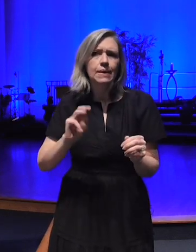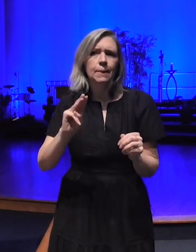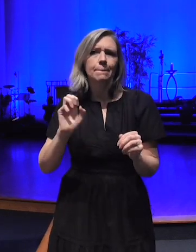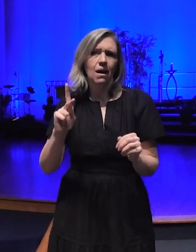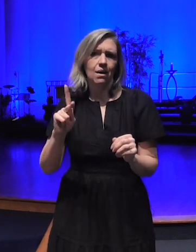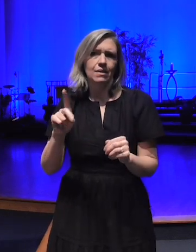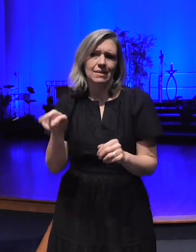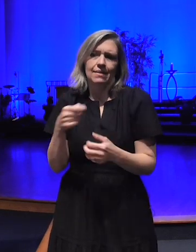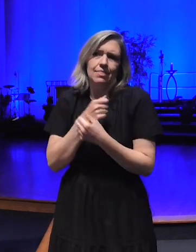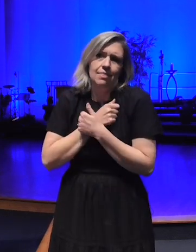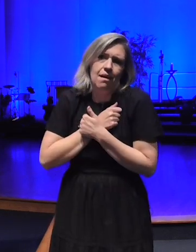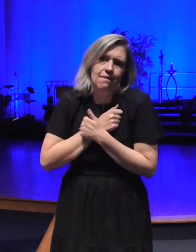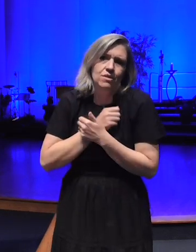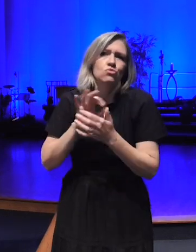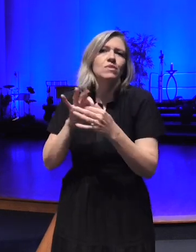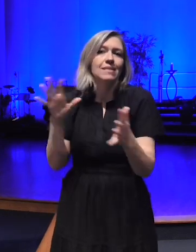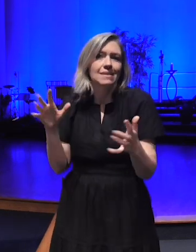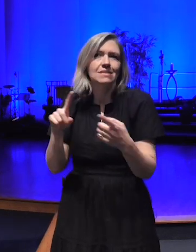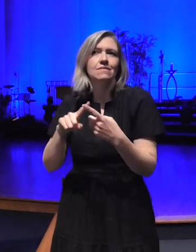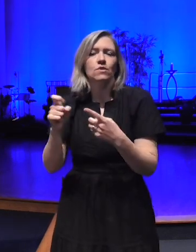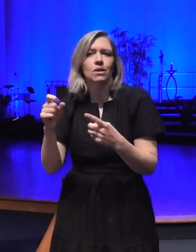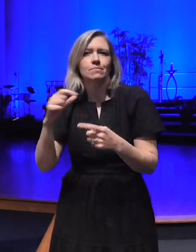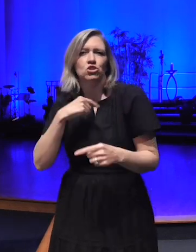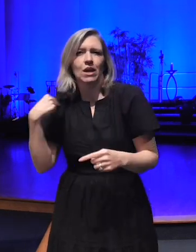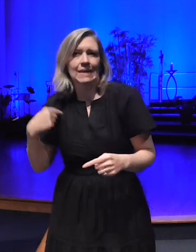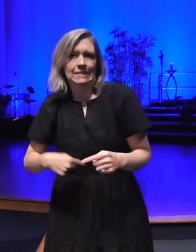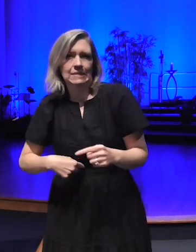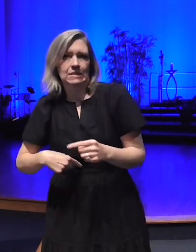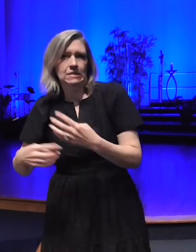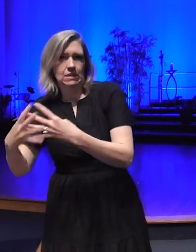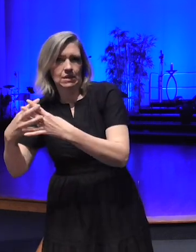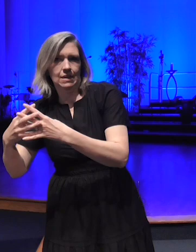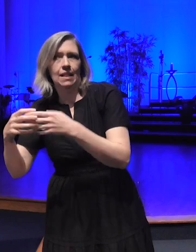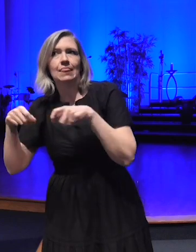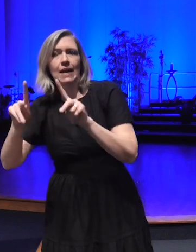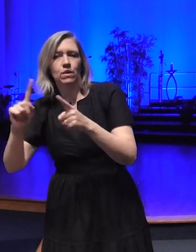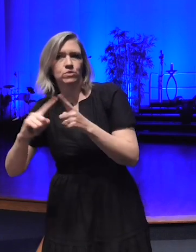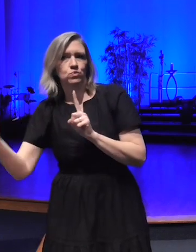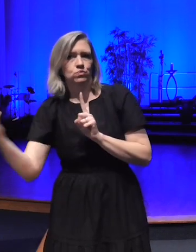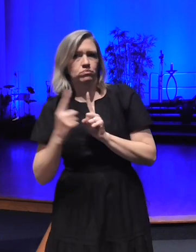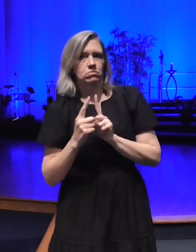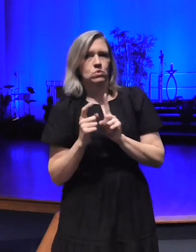venir a estar con el Dalai Lama y preguntó qué Fue el mayor peligro que el Dal Lam le preguntó al monje